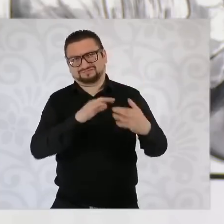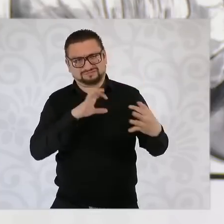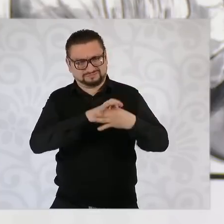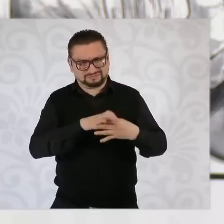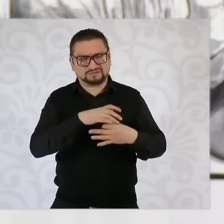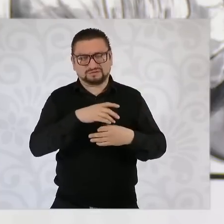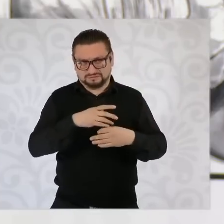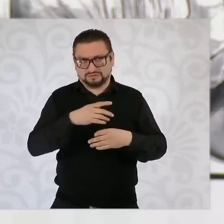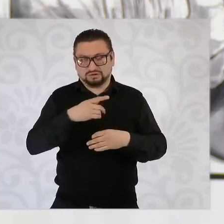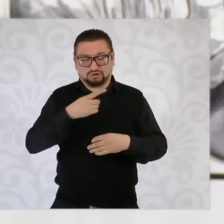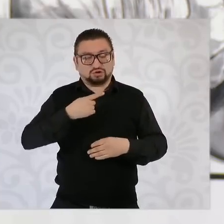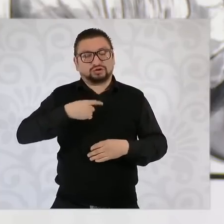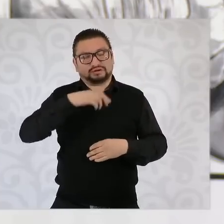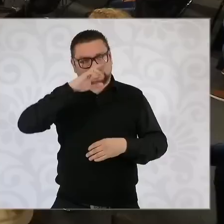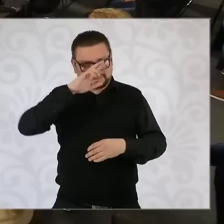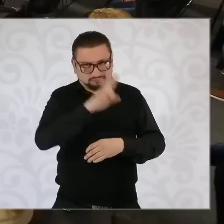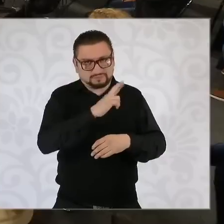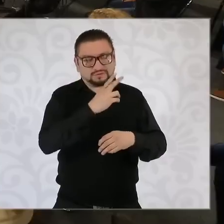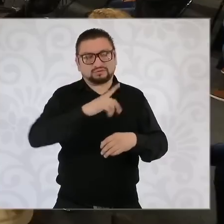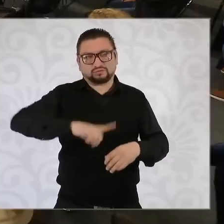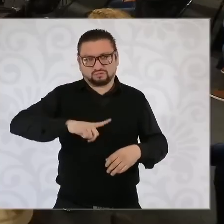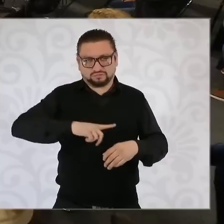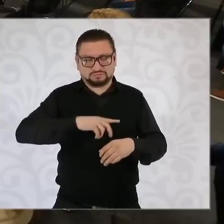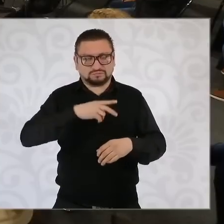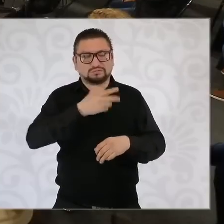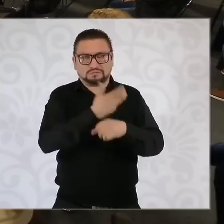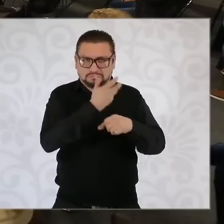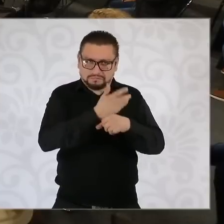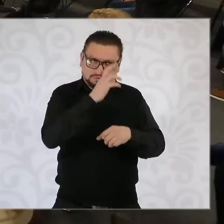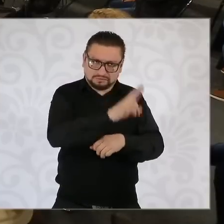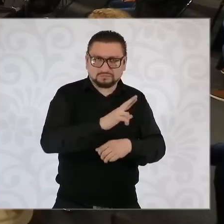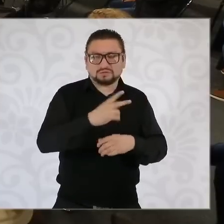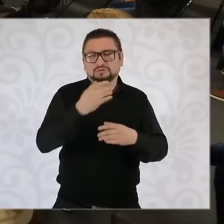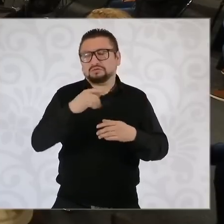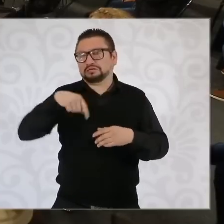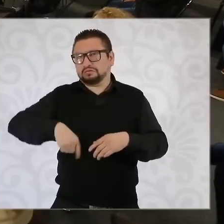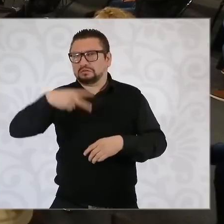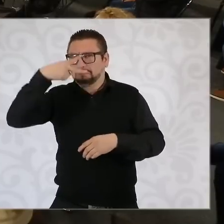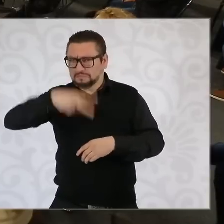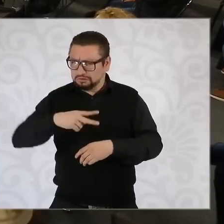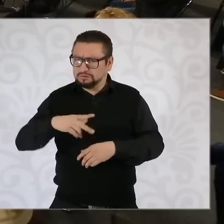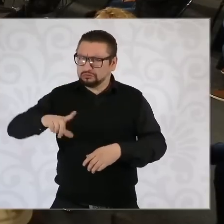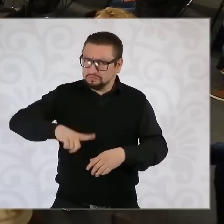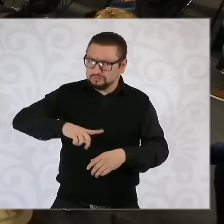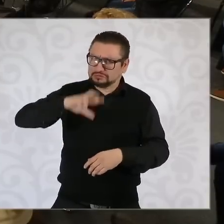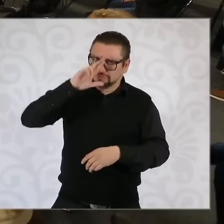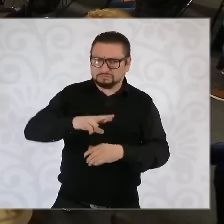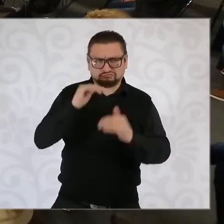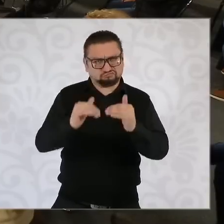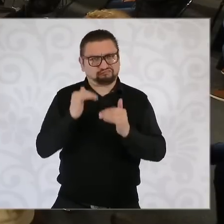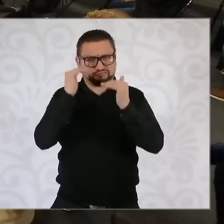nuestras soberanías con el gobierno de Estados Unidos y es eh todos los días estar trabajando